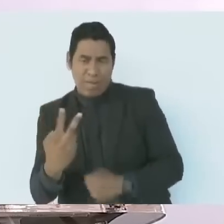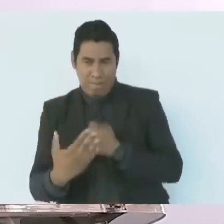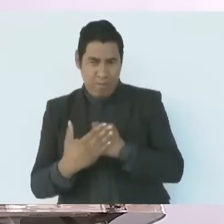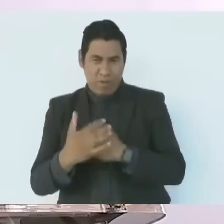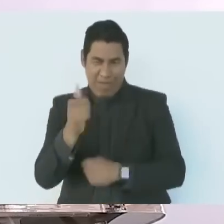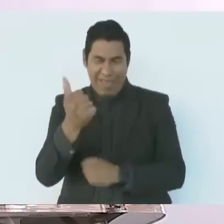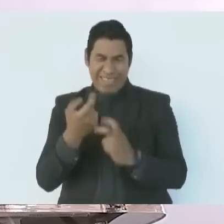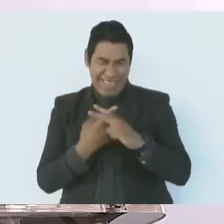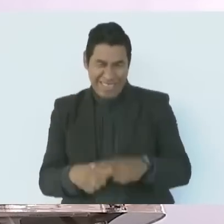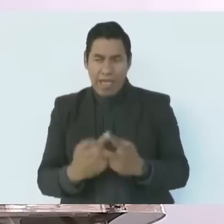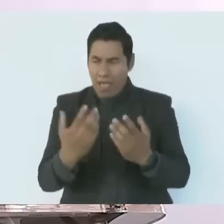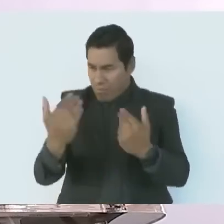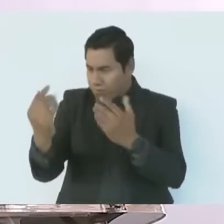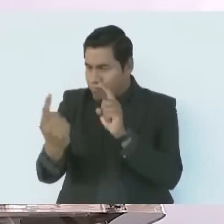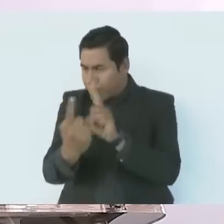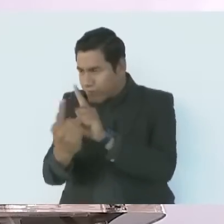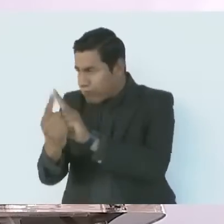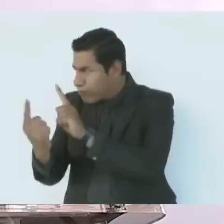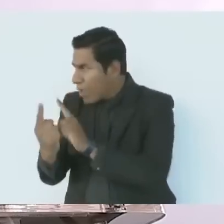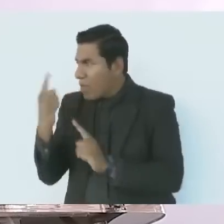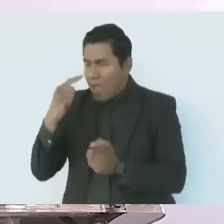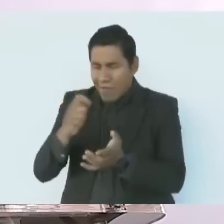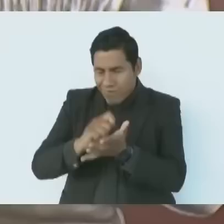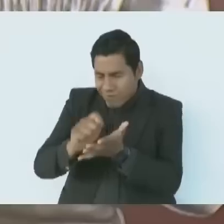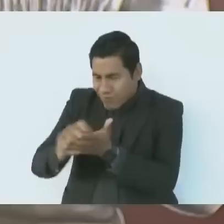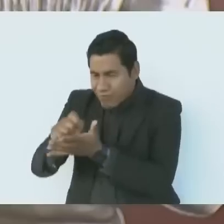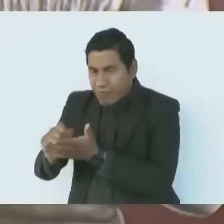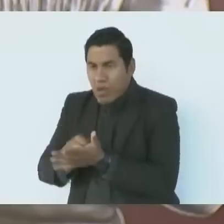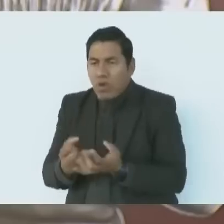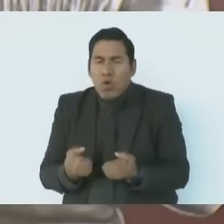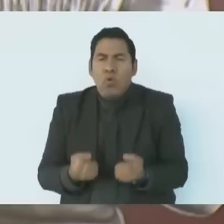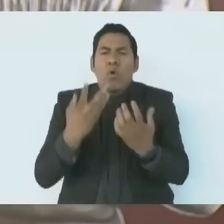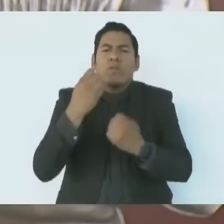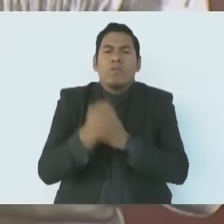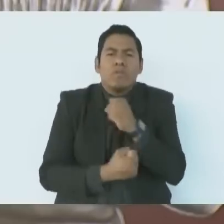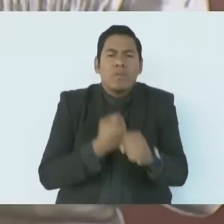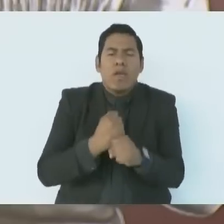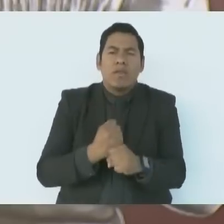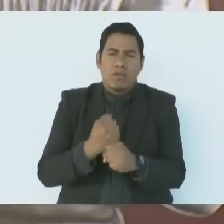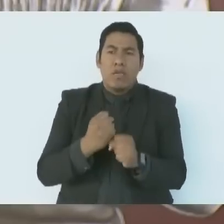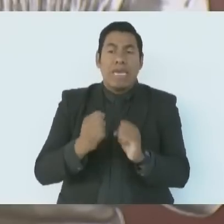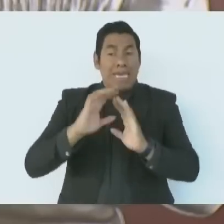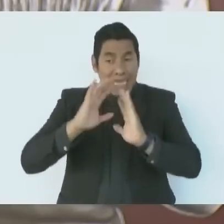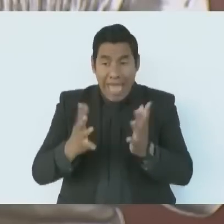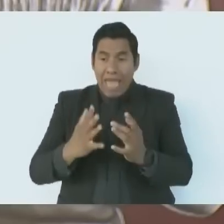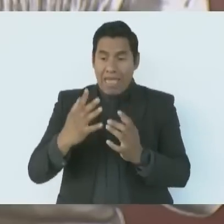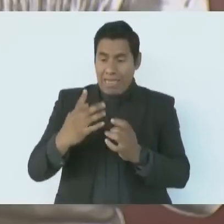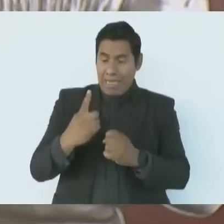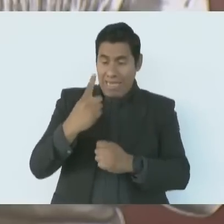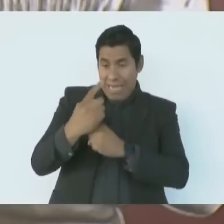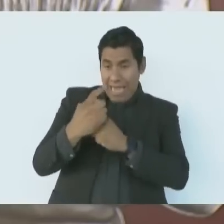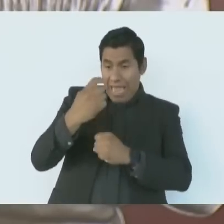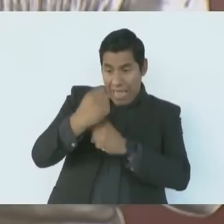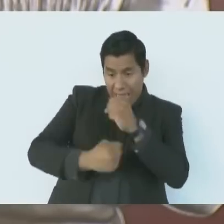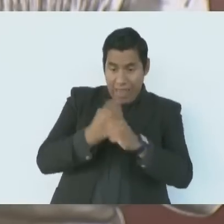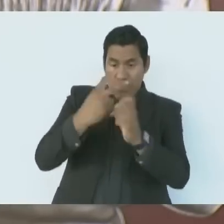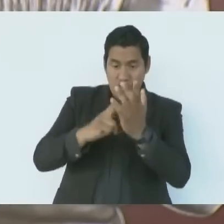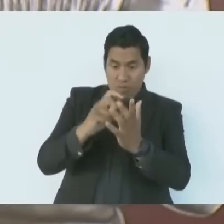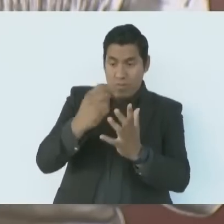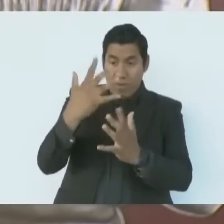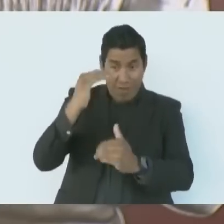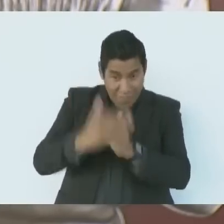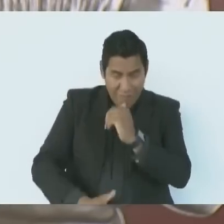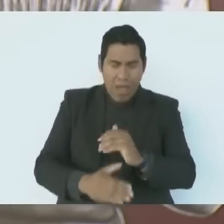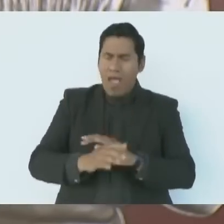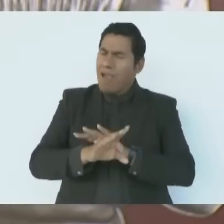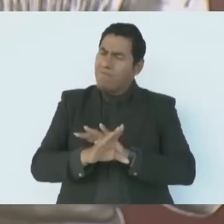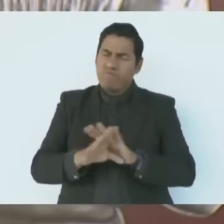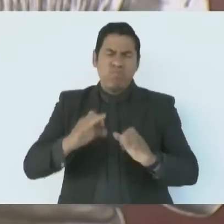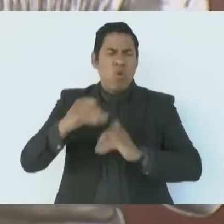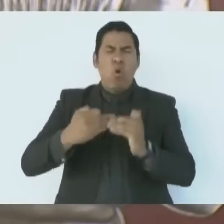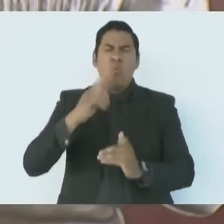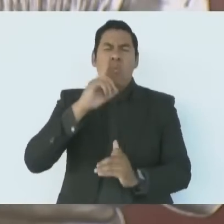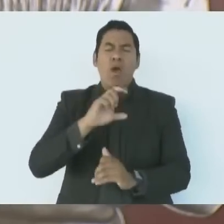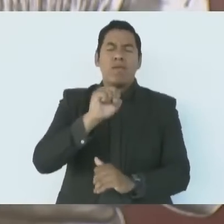este año cumplamos que todas las mujeres de 60 64 reciban mueres bienestar Ese es el primer programa